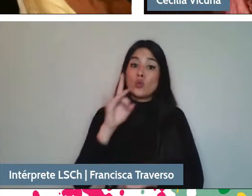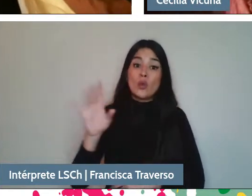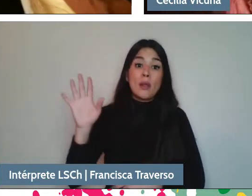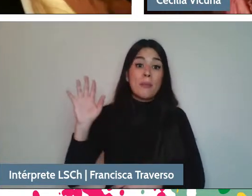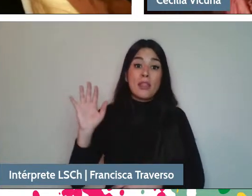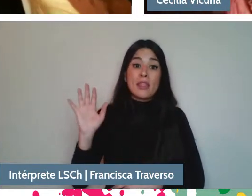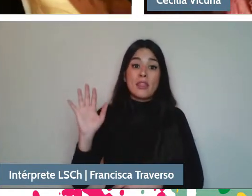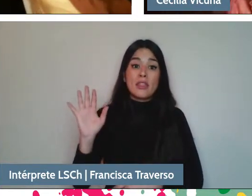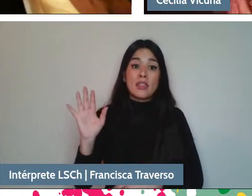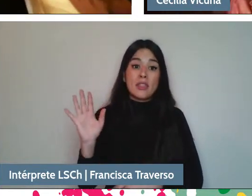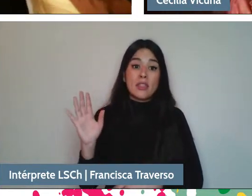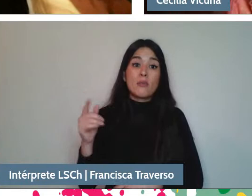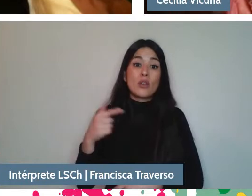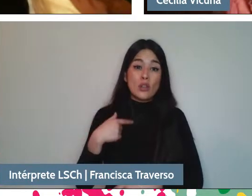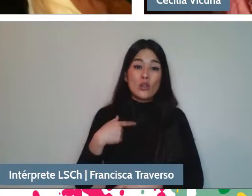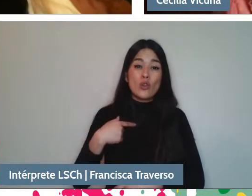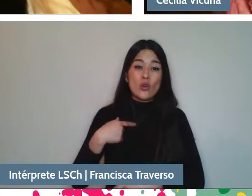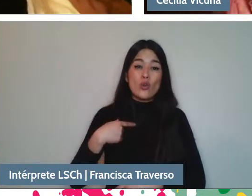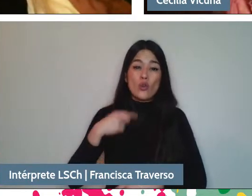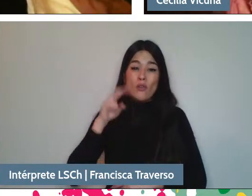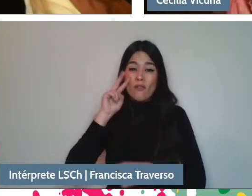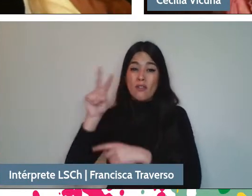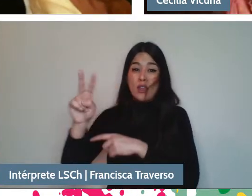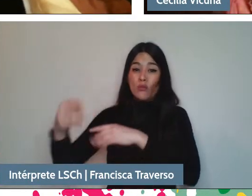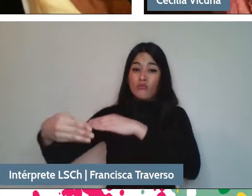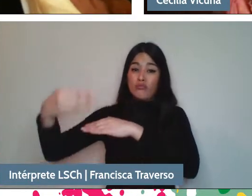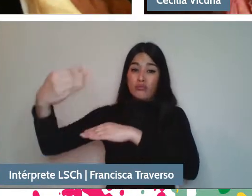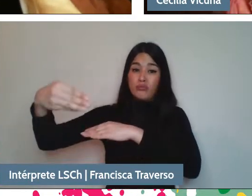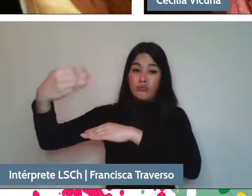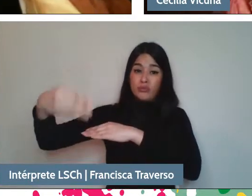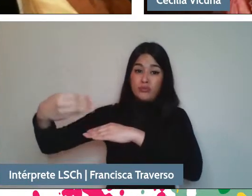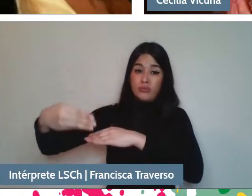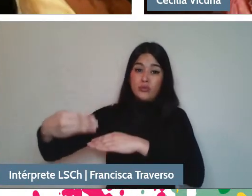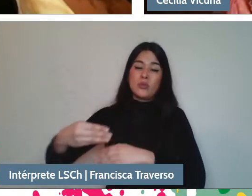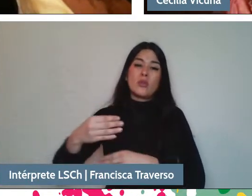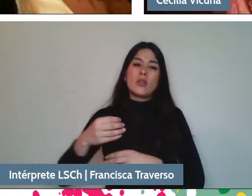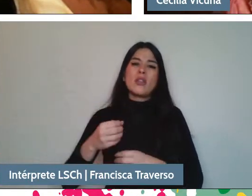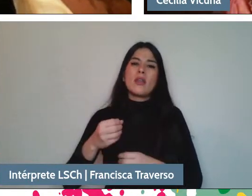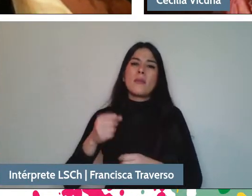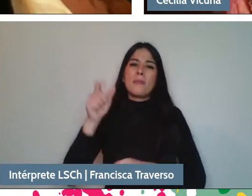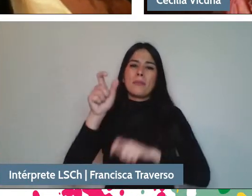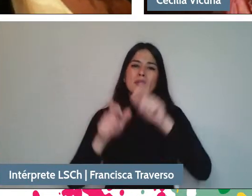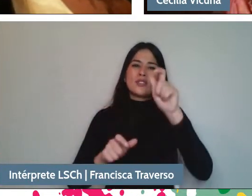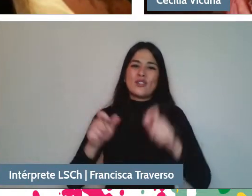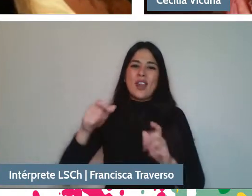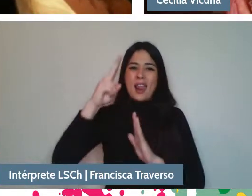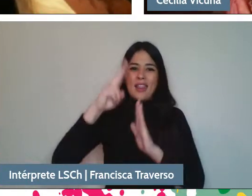porque estoy tomando algunas preguntas que estoy viendo de muchas artistas mujeres que te están escribiendo y que te hacen preguntas.